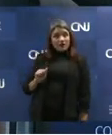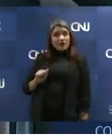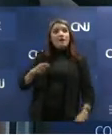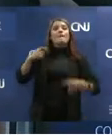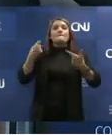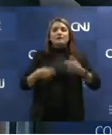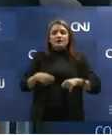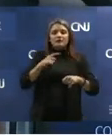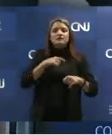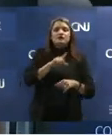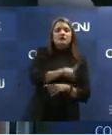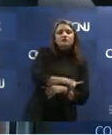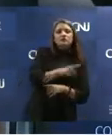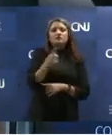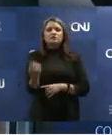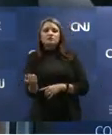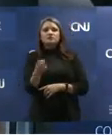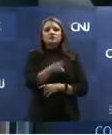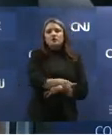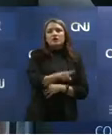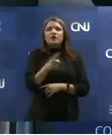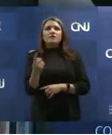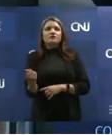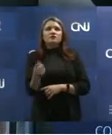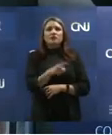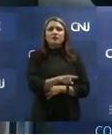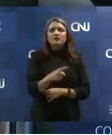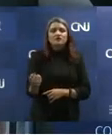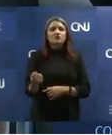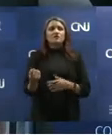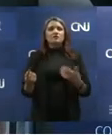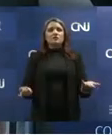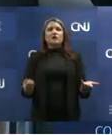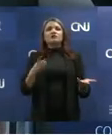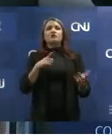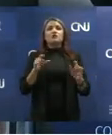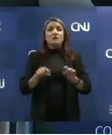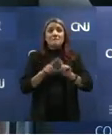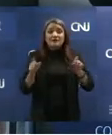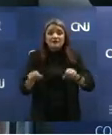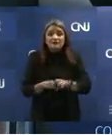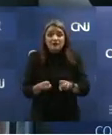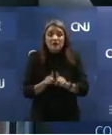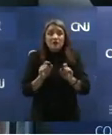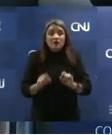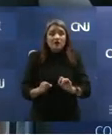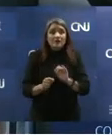inclusive havendo a vacância em qualquer das vagas do título ou não